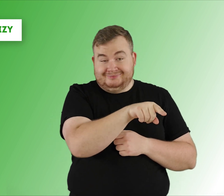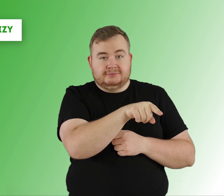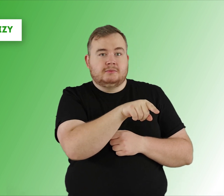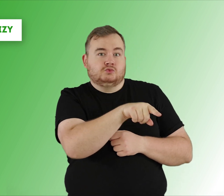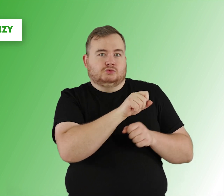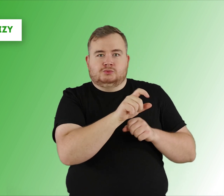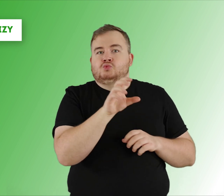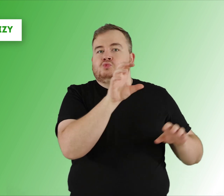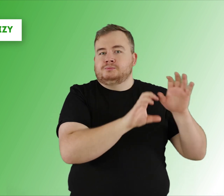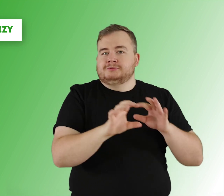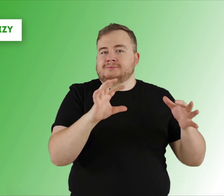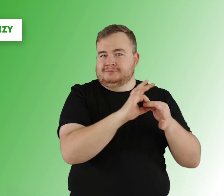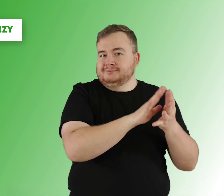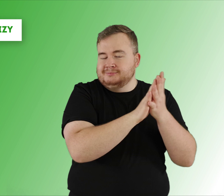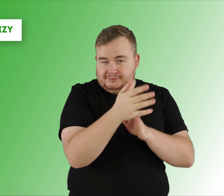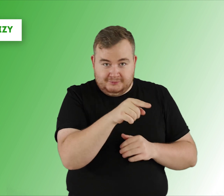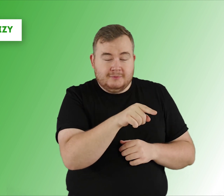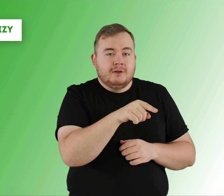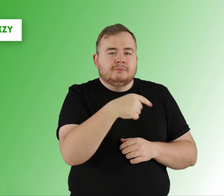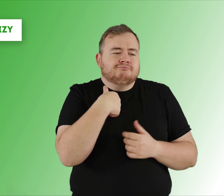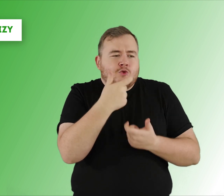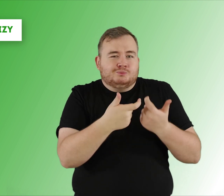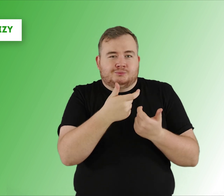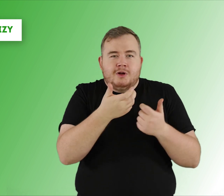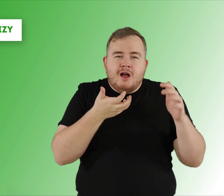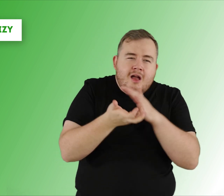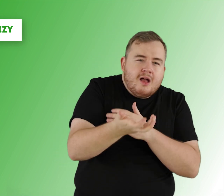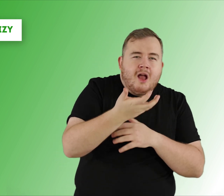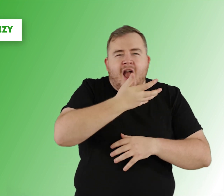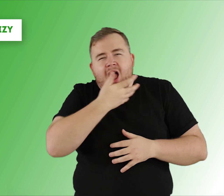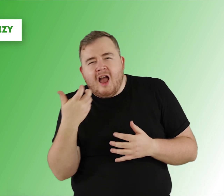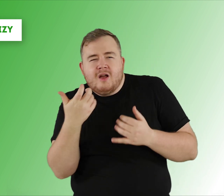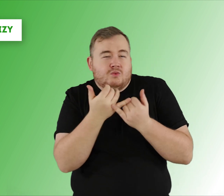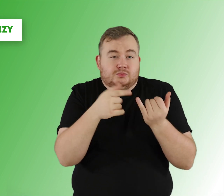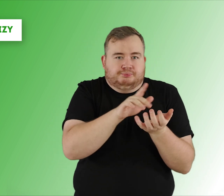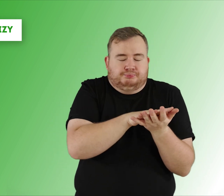to substrat pod wpływem temperatury